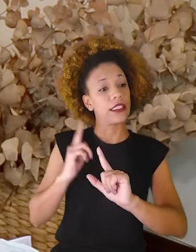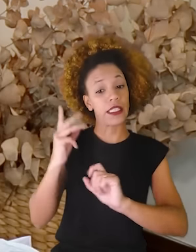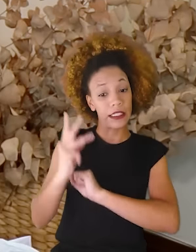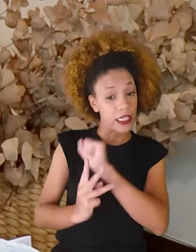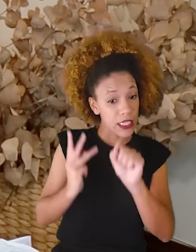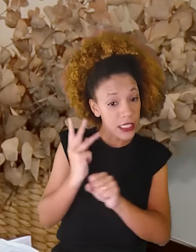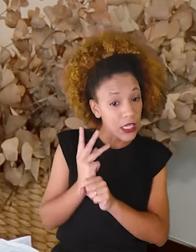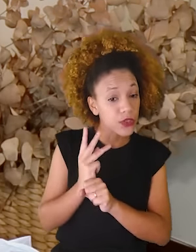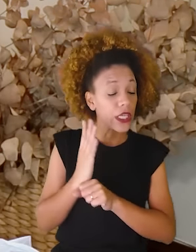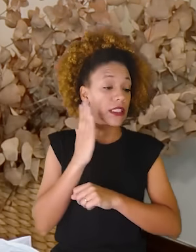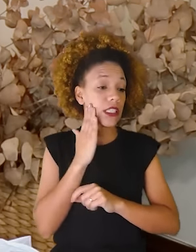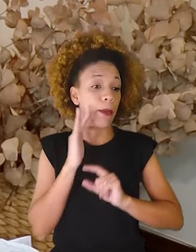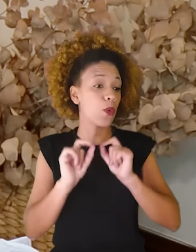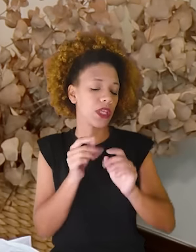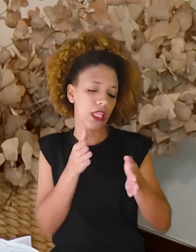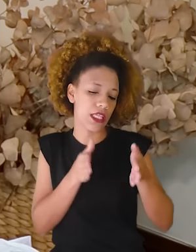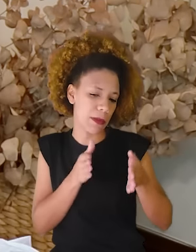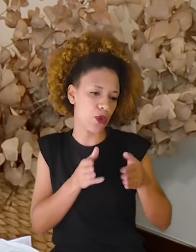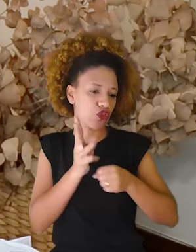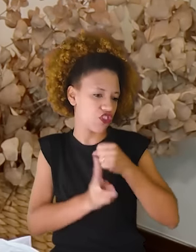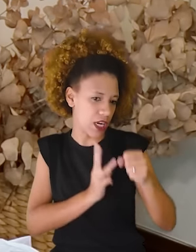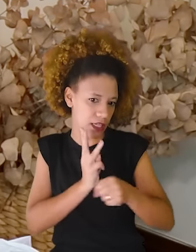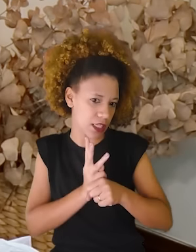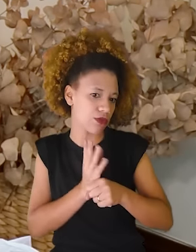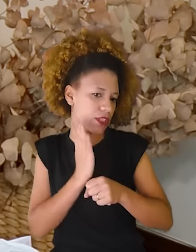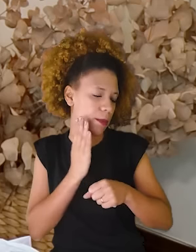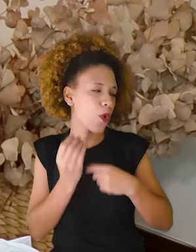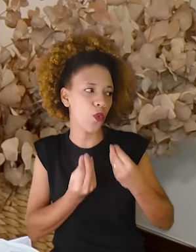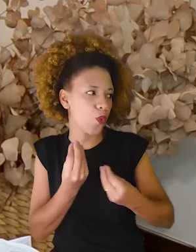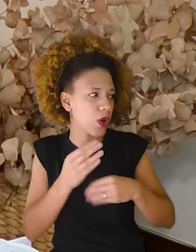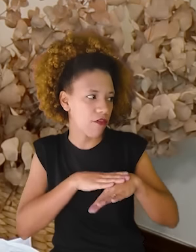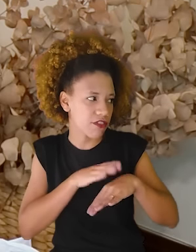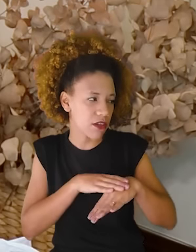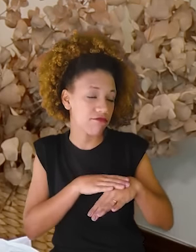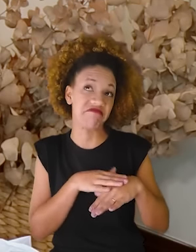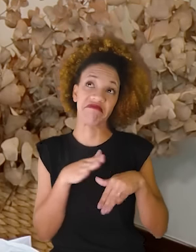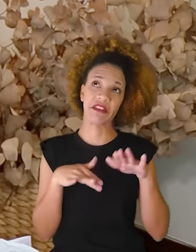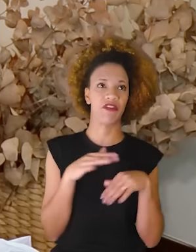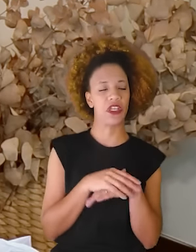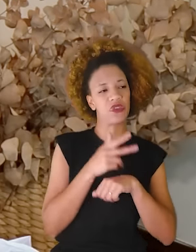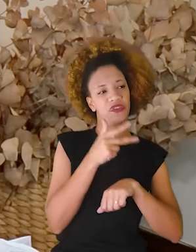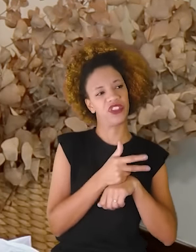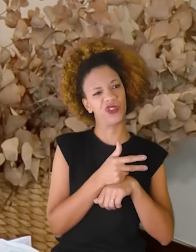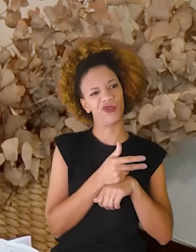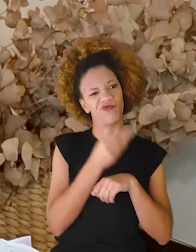3 anos e você vai saber o que você vai fazer nesse período é Talvez um vídeo teu sei lá não funciona